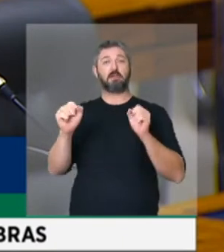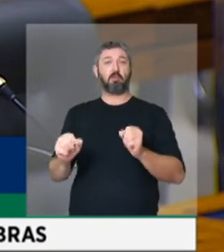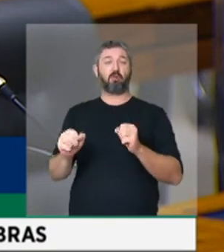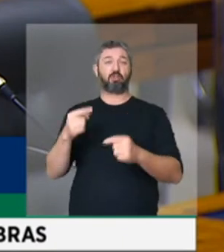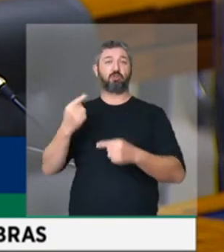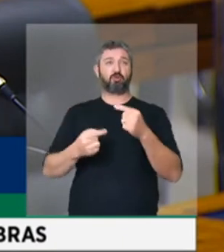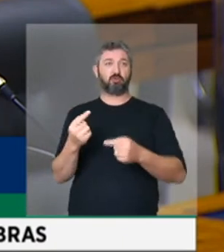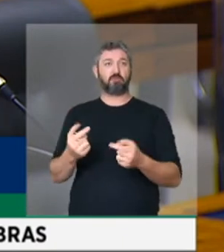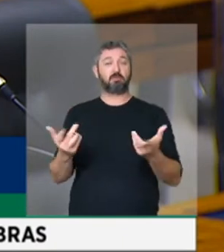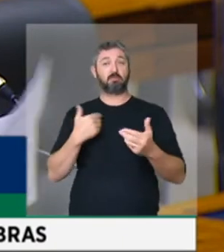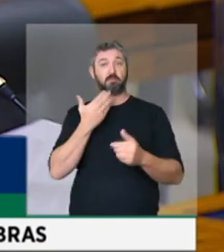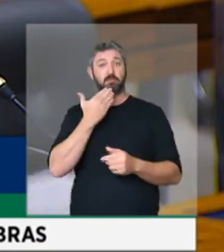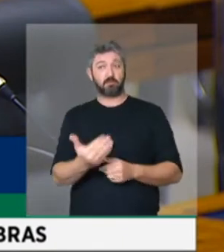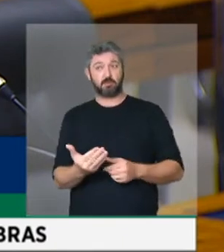SOLICITANDO AQUI PARA QUE ESTA